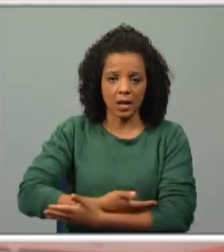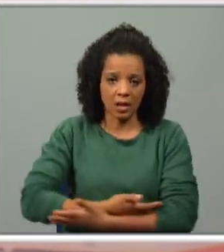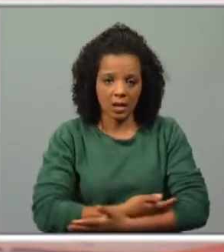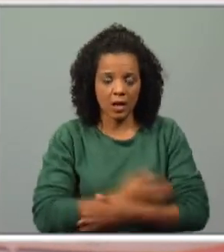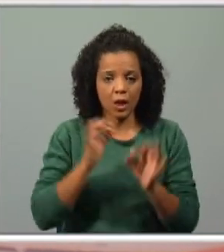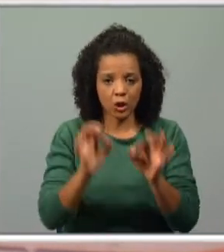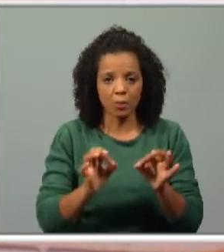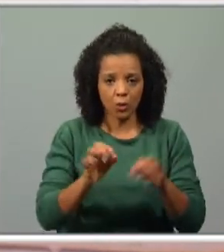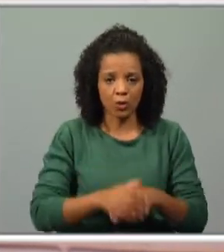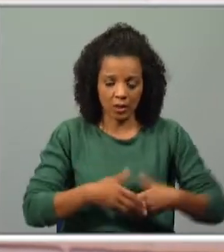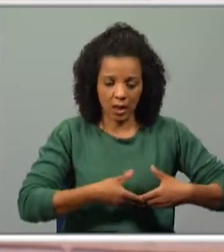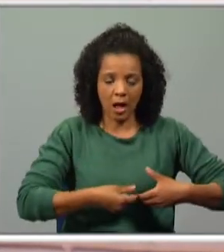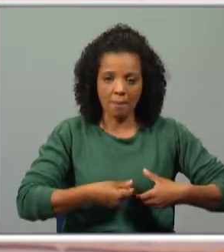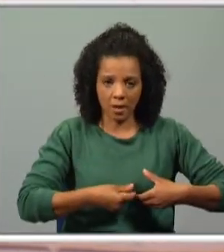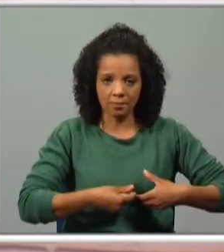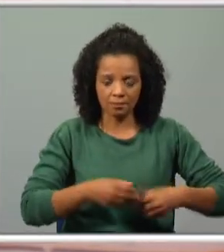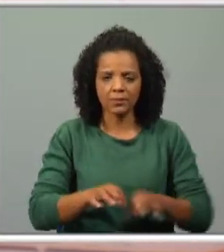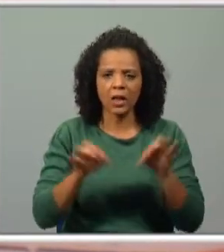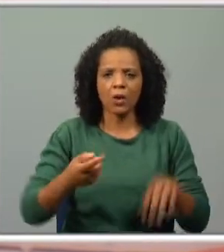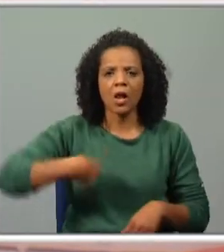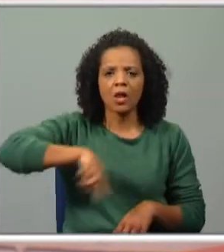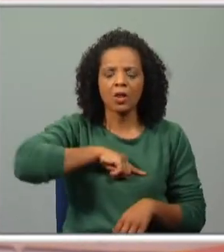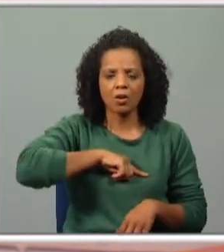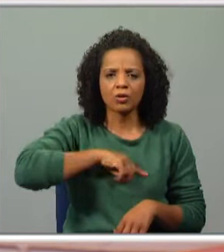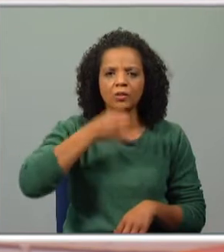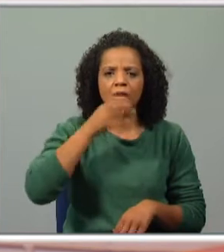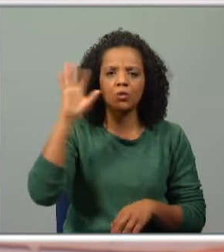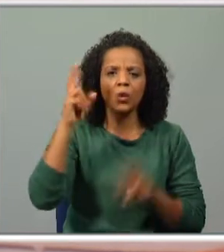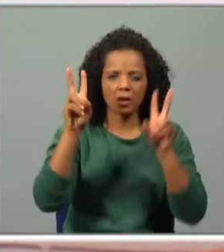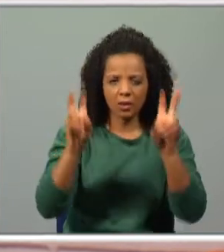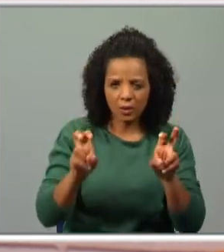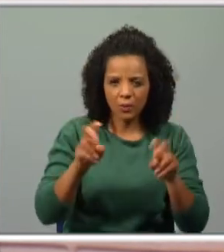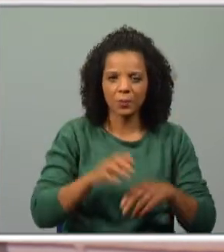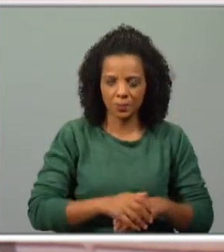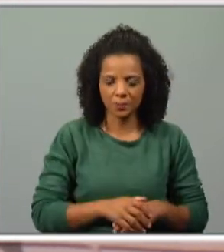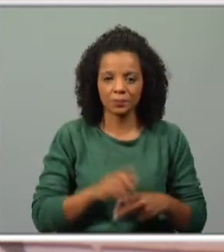de Factor como nós sublinhamos quando analisamos o título 正如我們所強調的，當我們分析標題